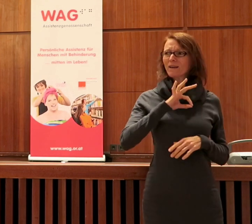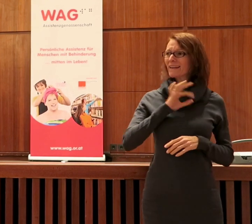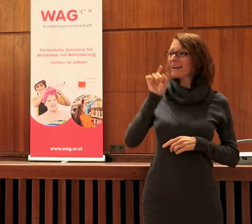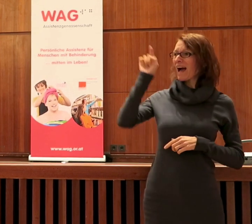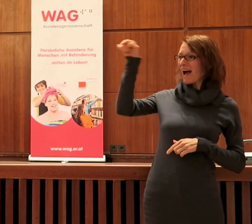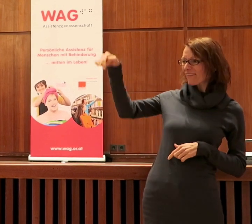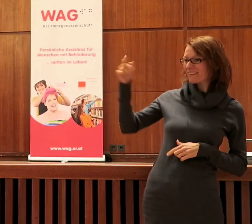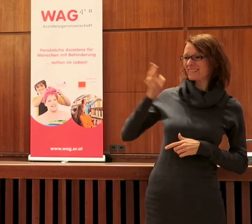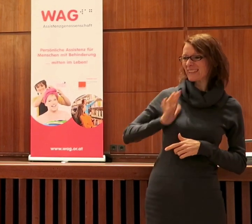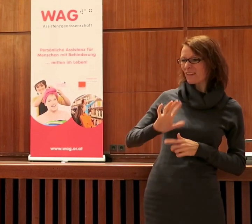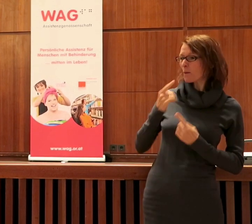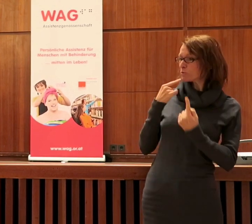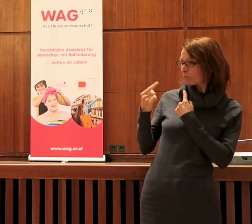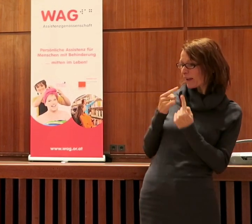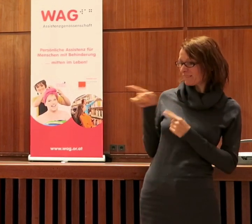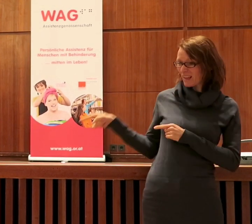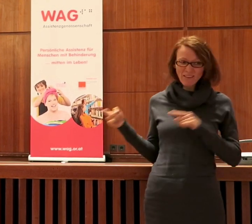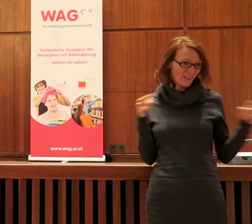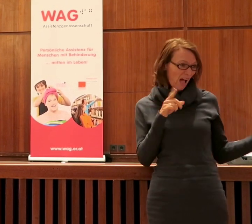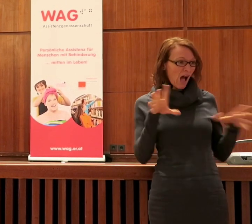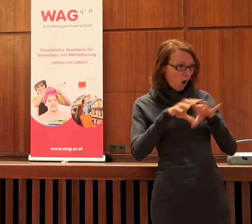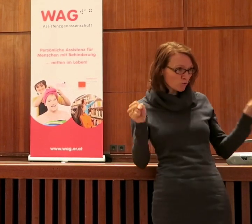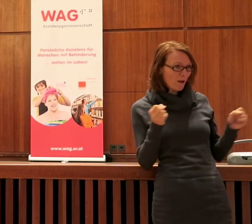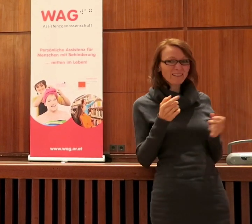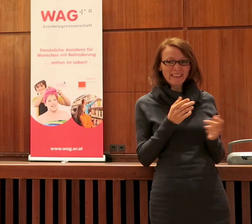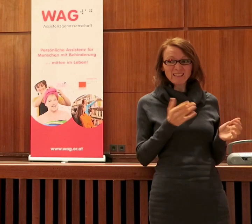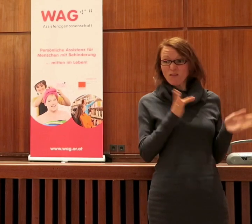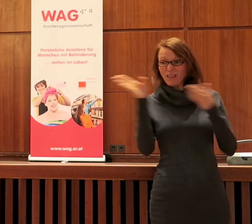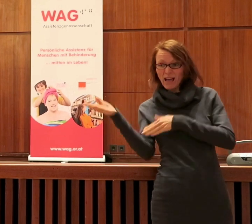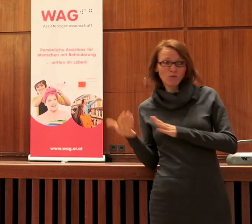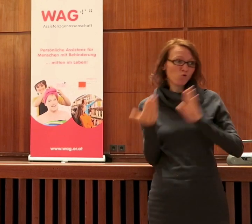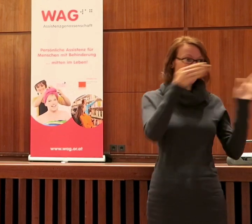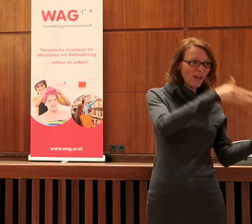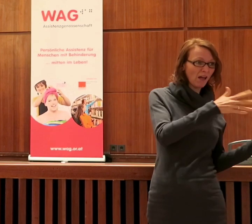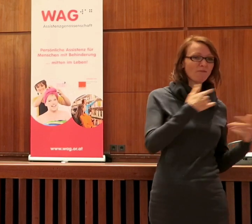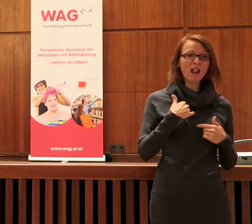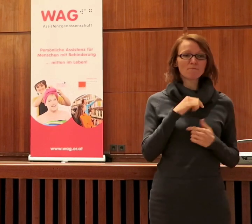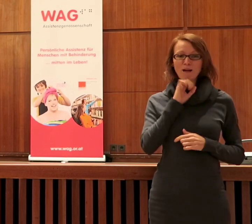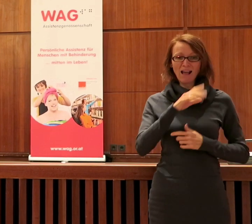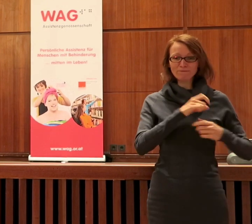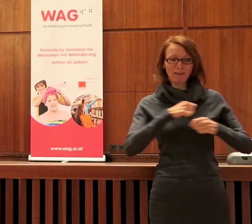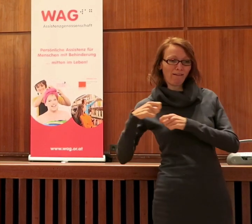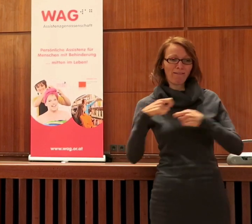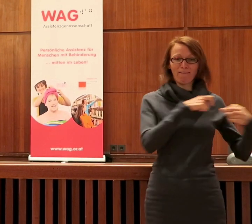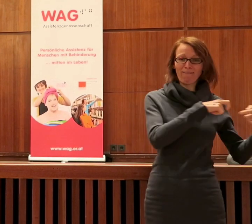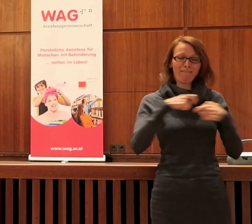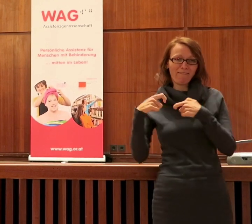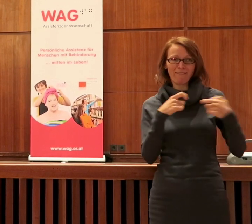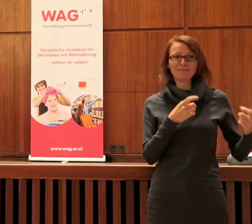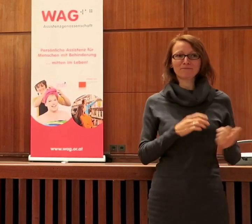absprechen, in welche Richtung es gehen soll." [Lachen]